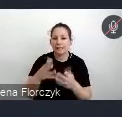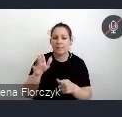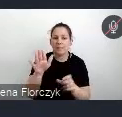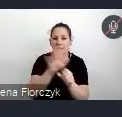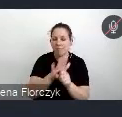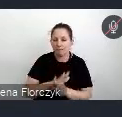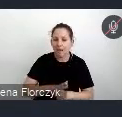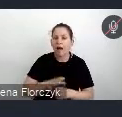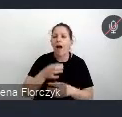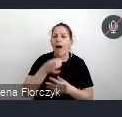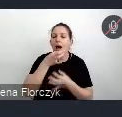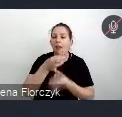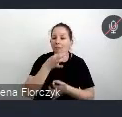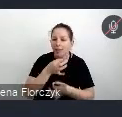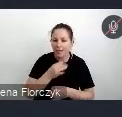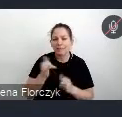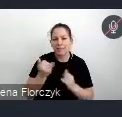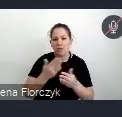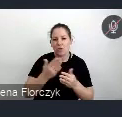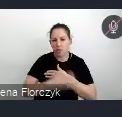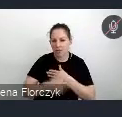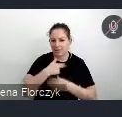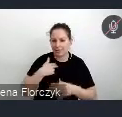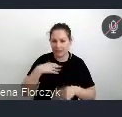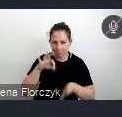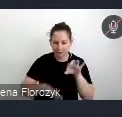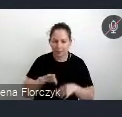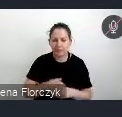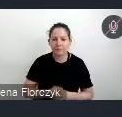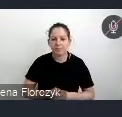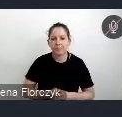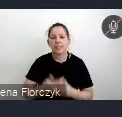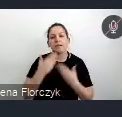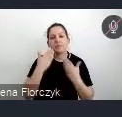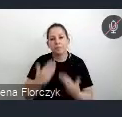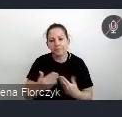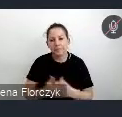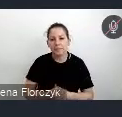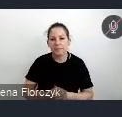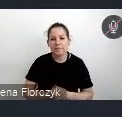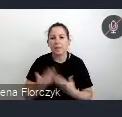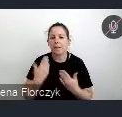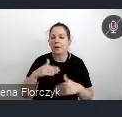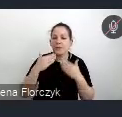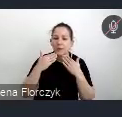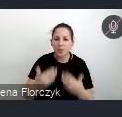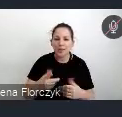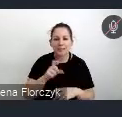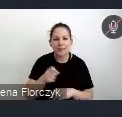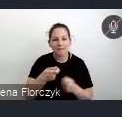która tradycyjnie pojawia się na koniec naszych seminariów. Raz jeszcze dziękujemy. Aldo, bardzo ci dziękuję za współprowadzenie.